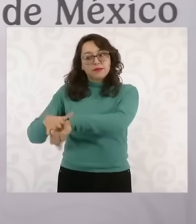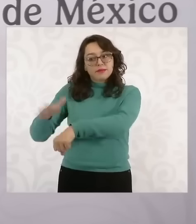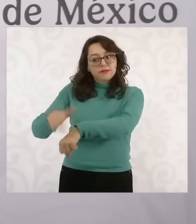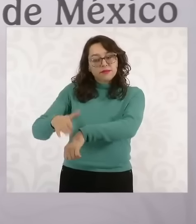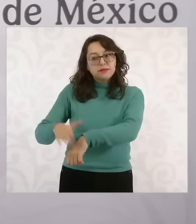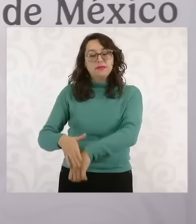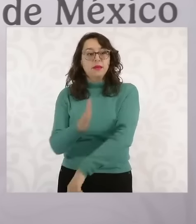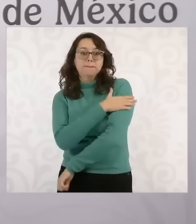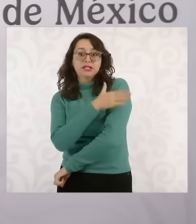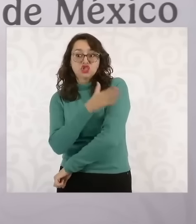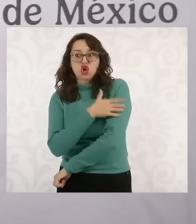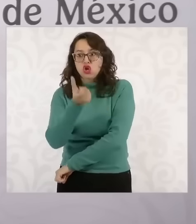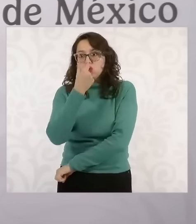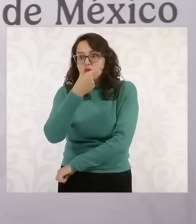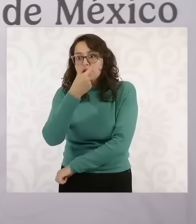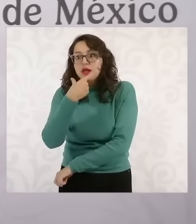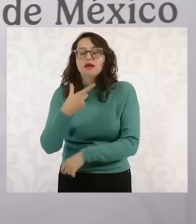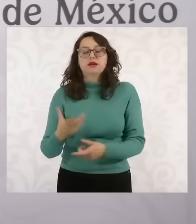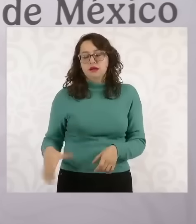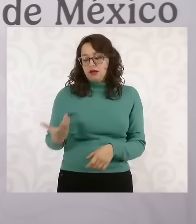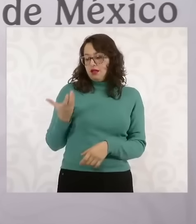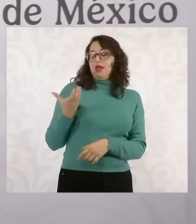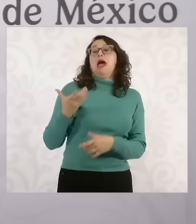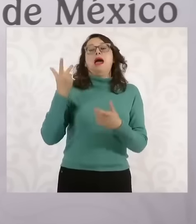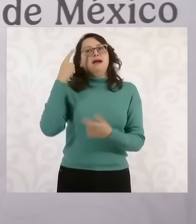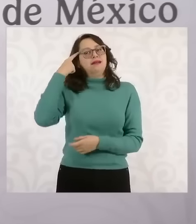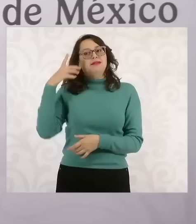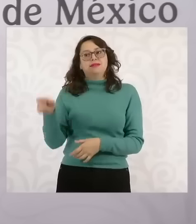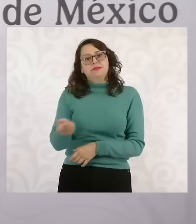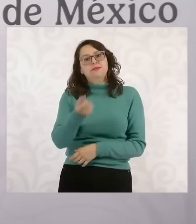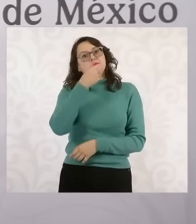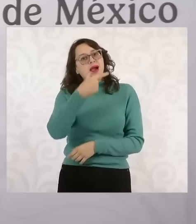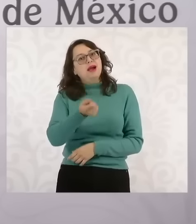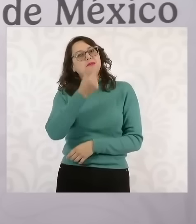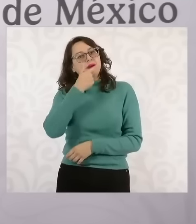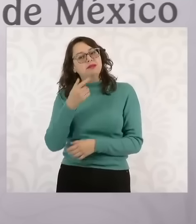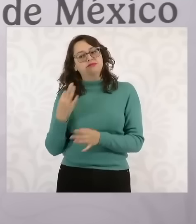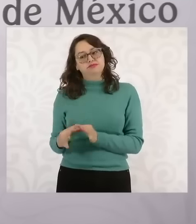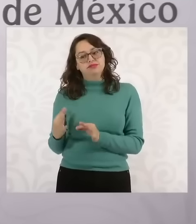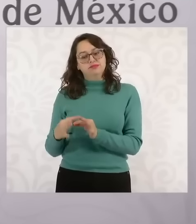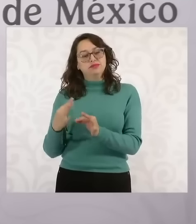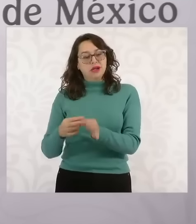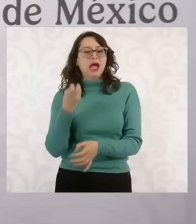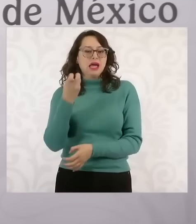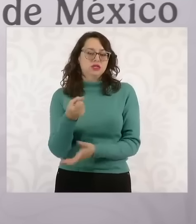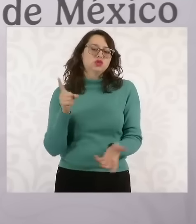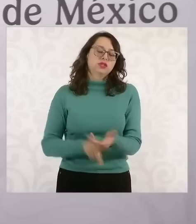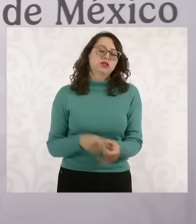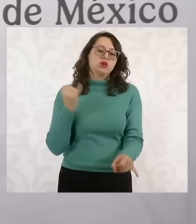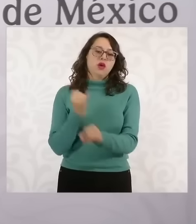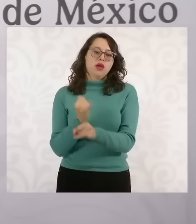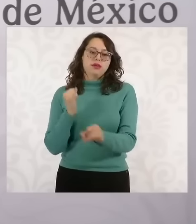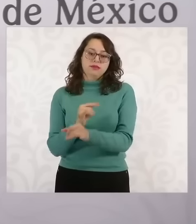hipertensión." Todo esto va a ser posible a través pues de un proceso de digitalización que inicia en